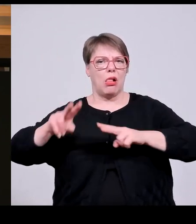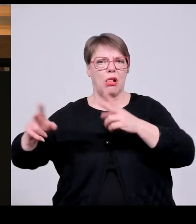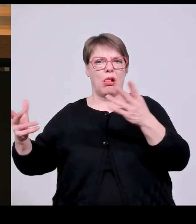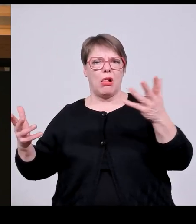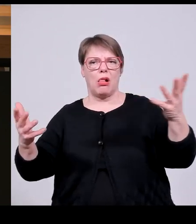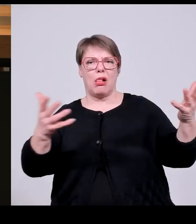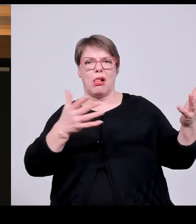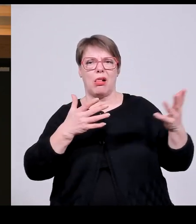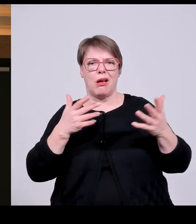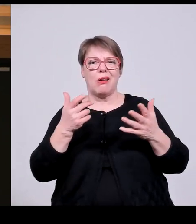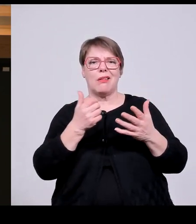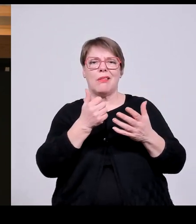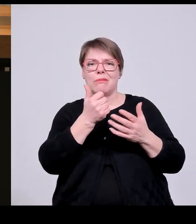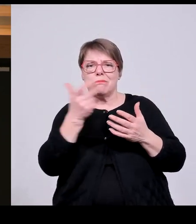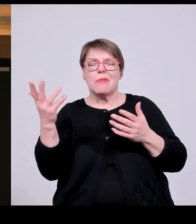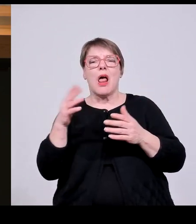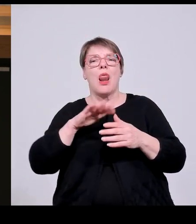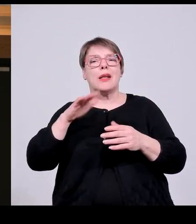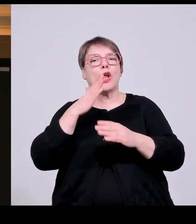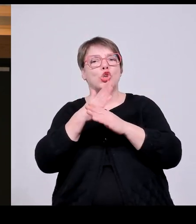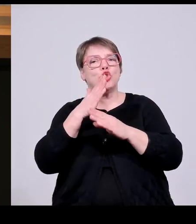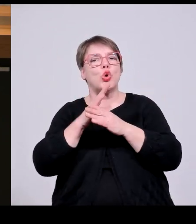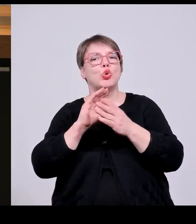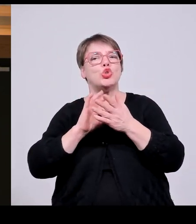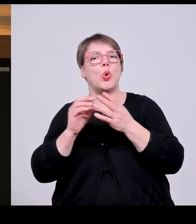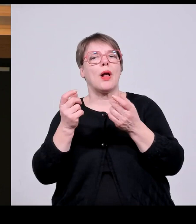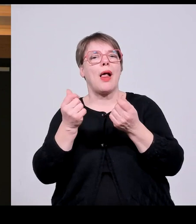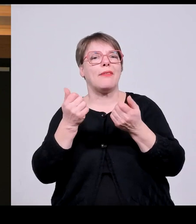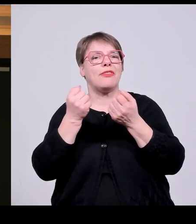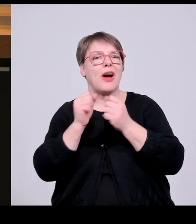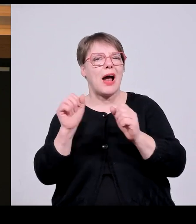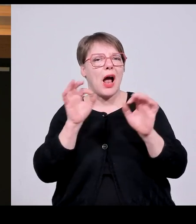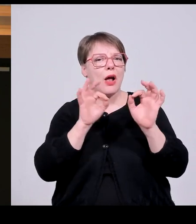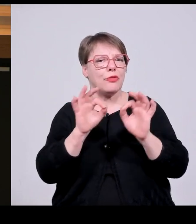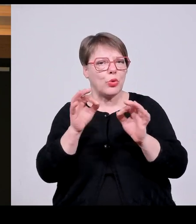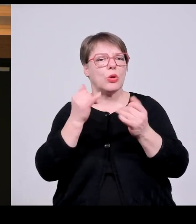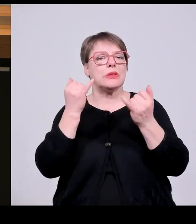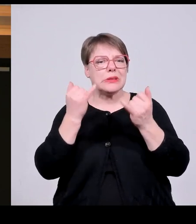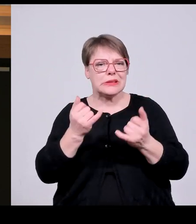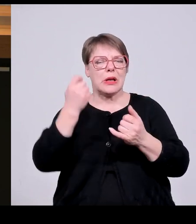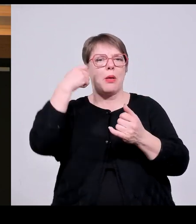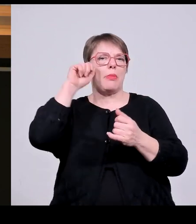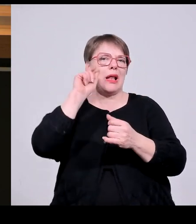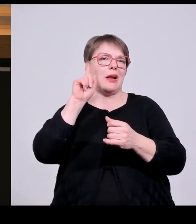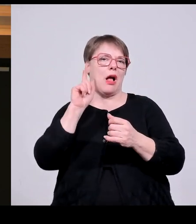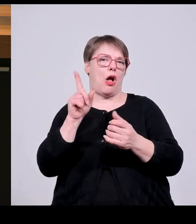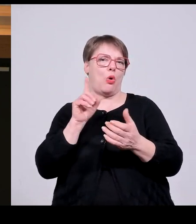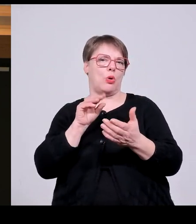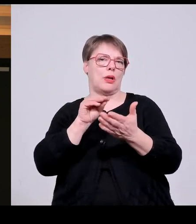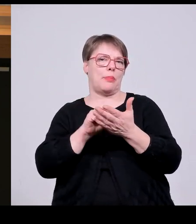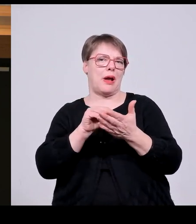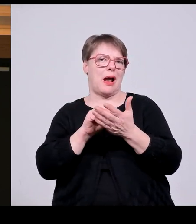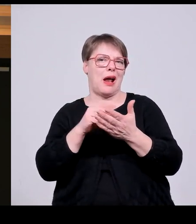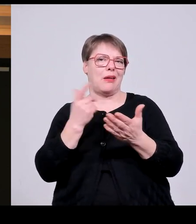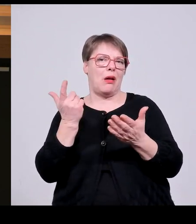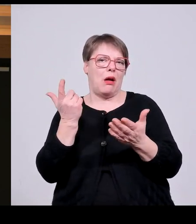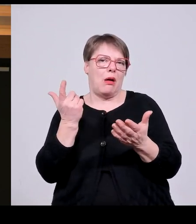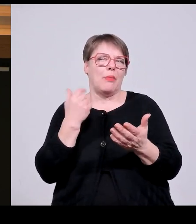Aber trotzdem ist es so, wenn Rot-Grün-Rot was macht dann dauert es manchmal einen Tag länger. Aber dafür machen wir machen wir es richtig.